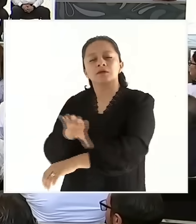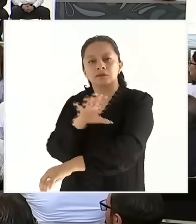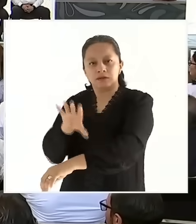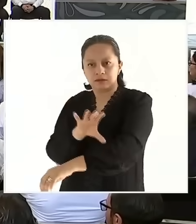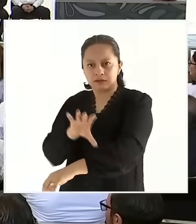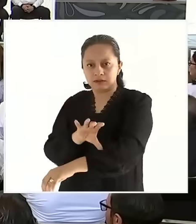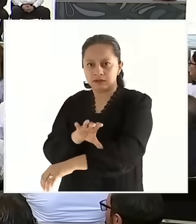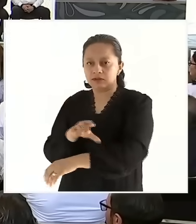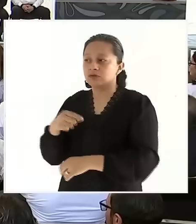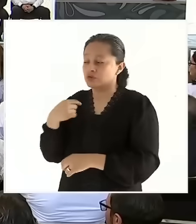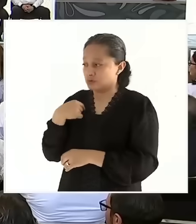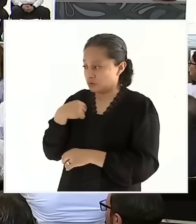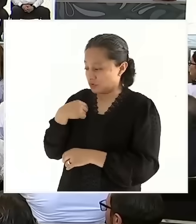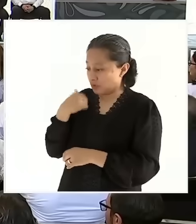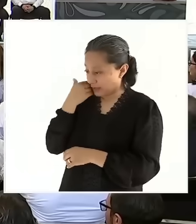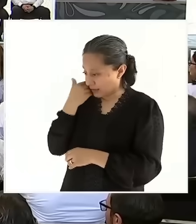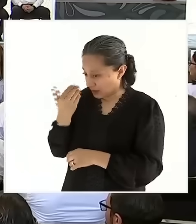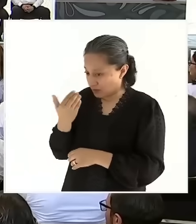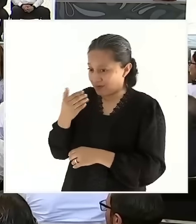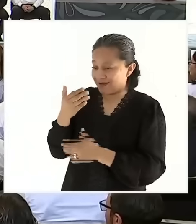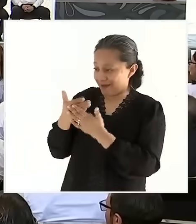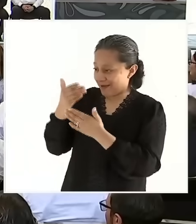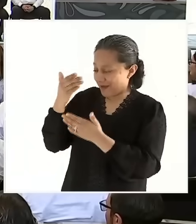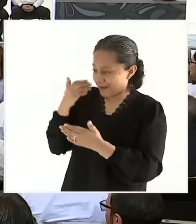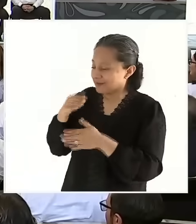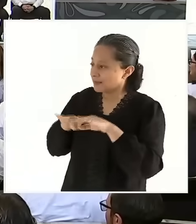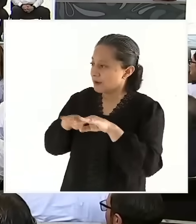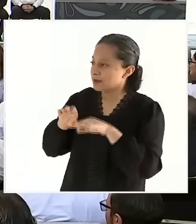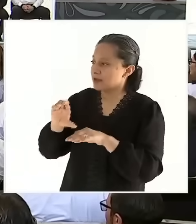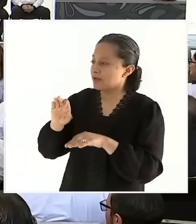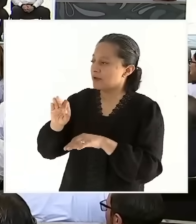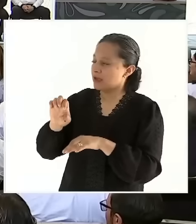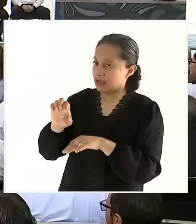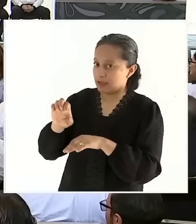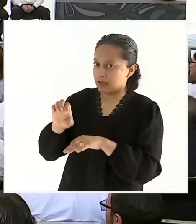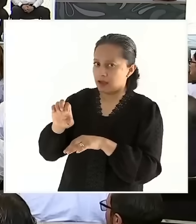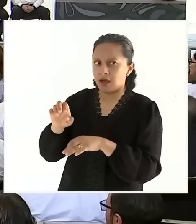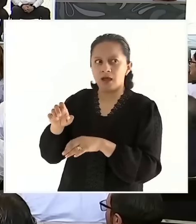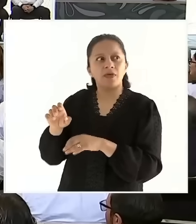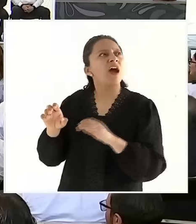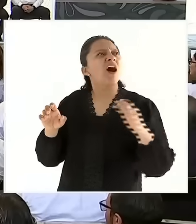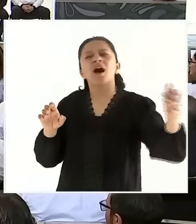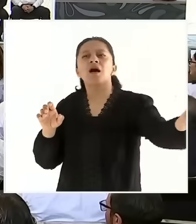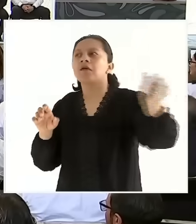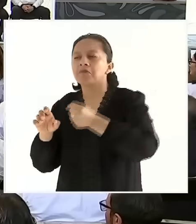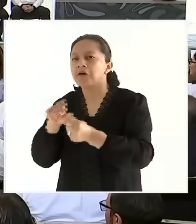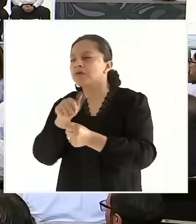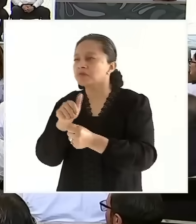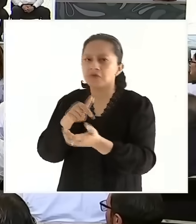quiero que sea trabajadora de CFE, que no venga de fuera, sino que se haya formado en la comisión.